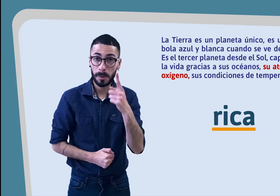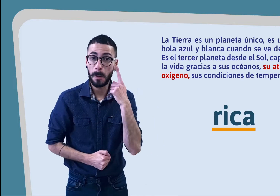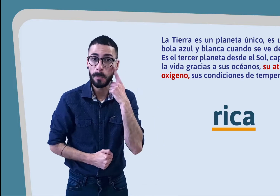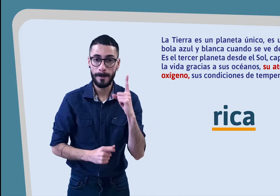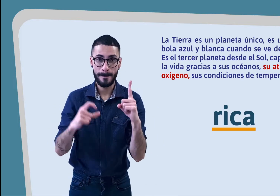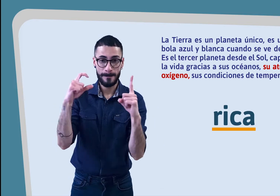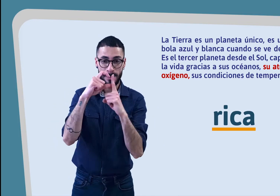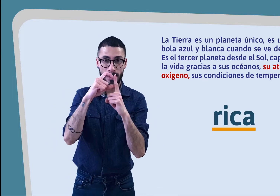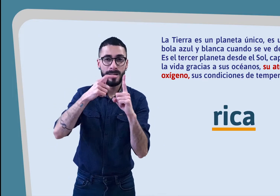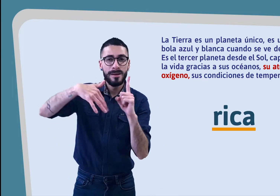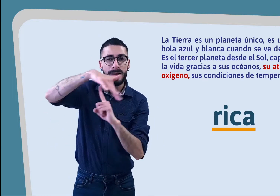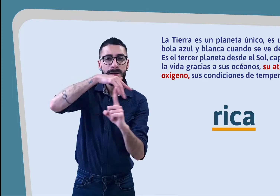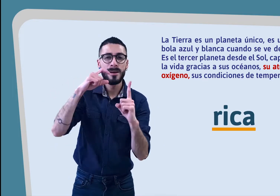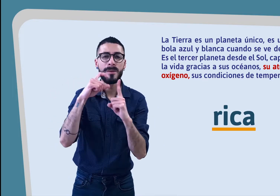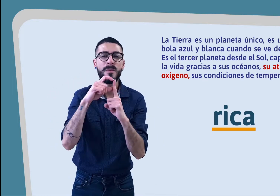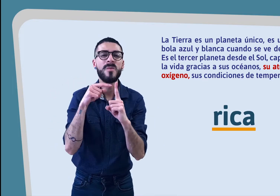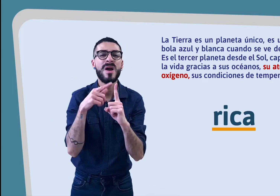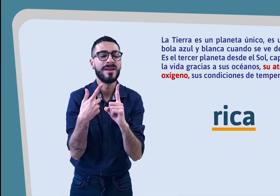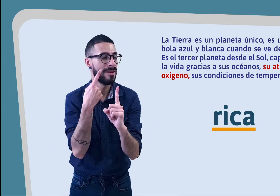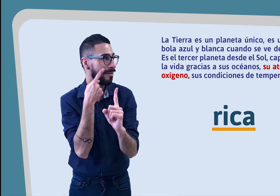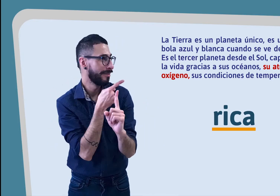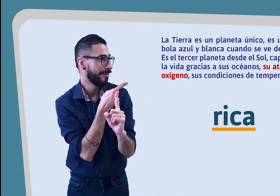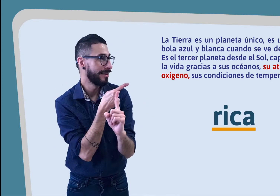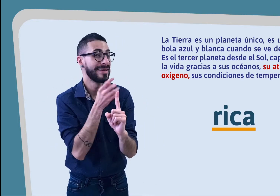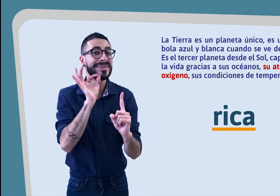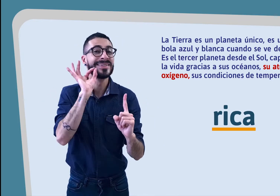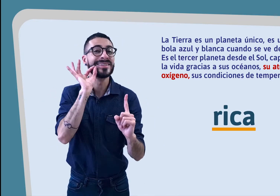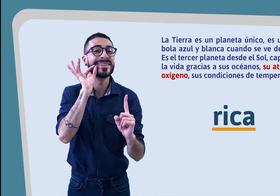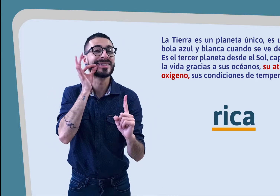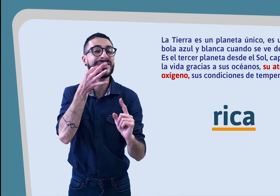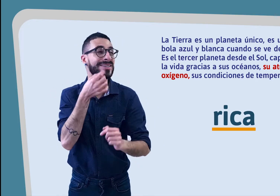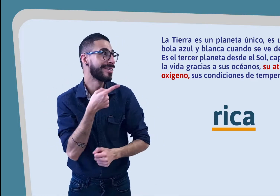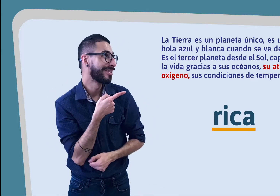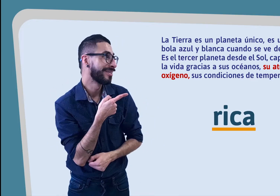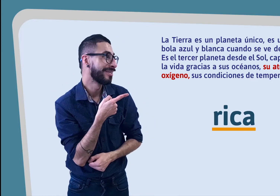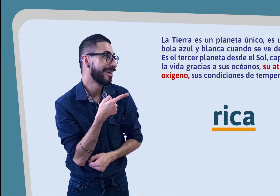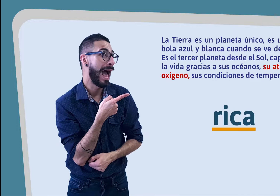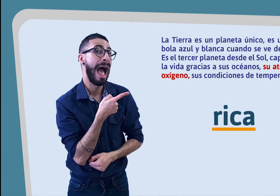Veamos la palabra y el contexto en el que está: rica.